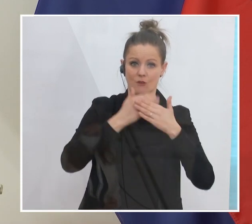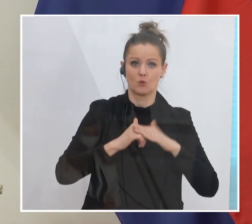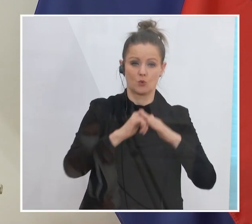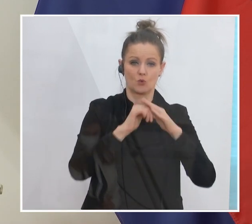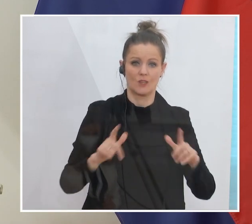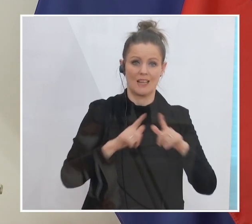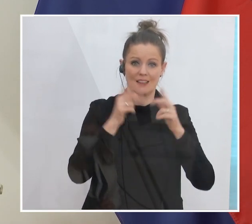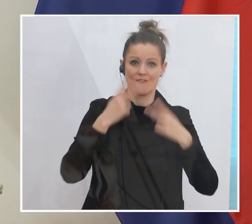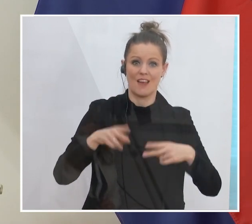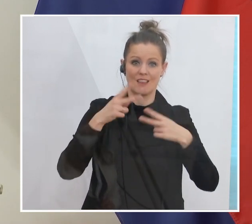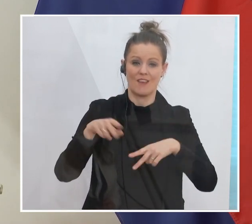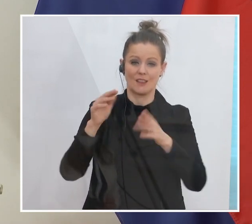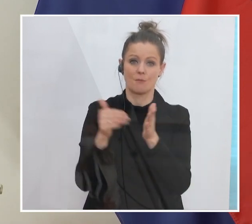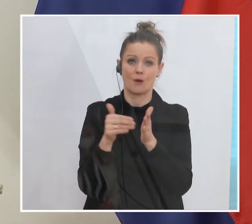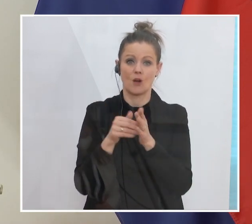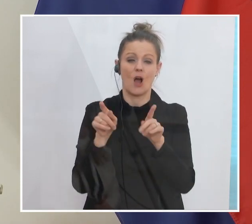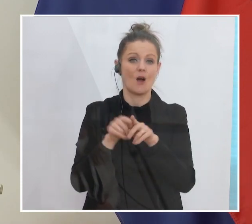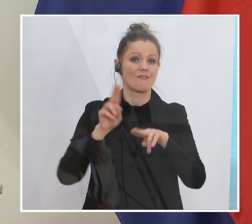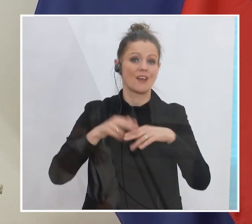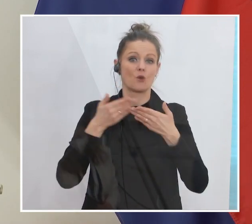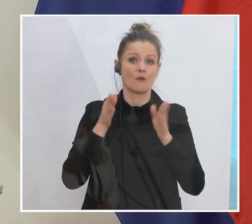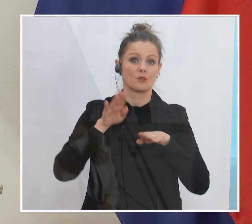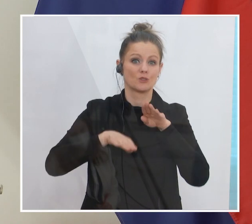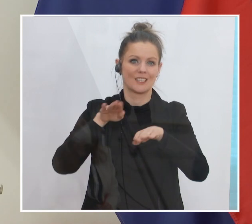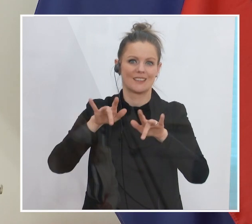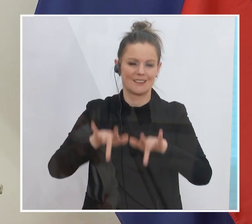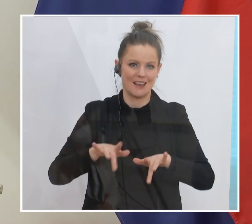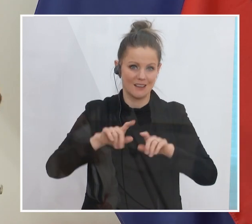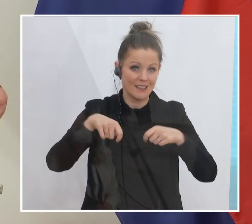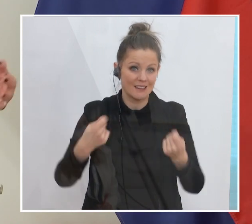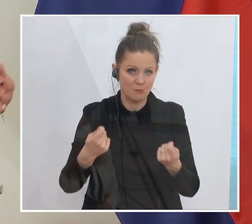auch weiterhin brauchen, auch wenn wir Öffnungsschritte machen. Weil viele sind